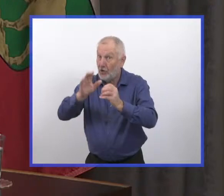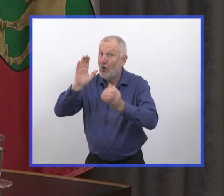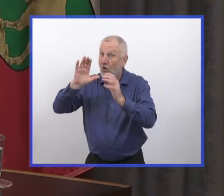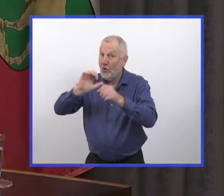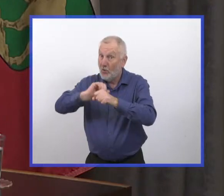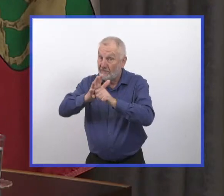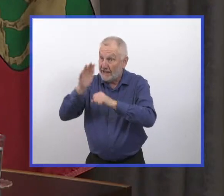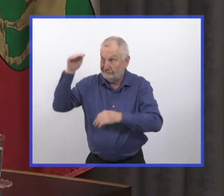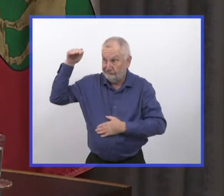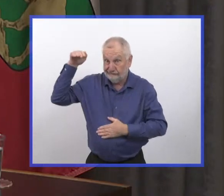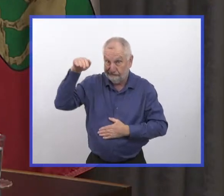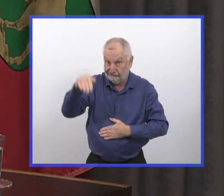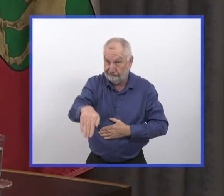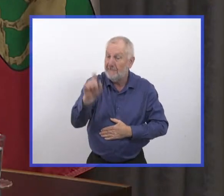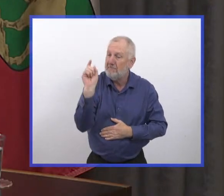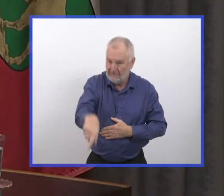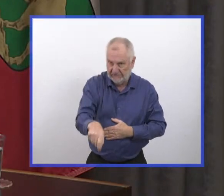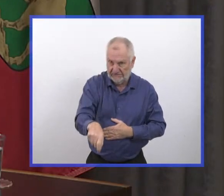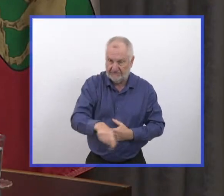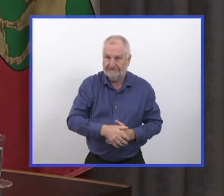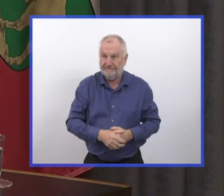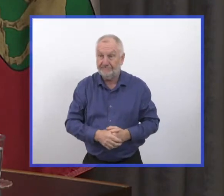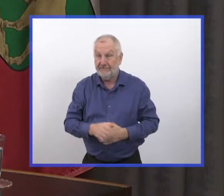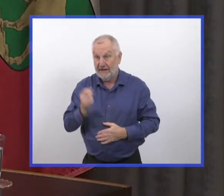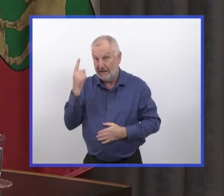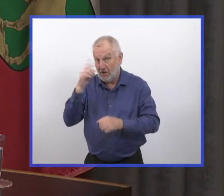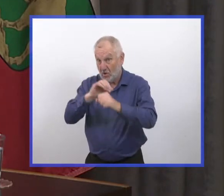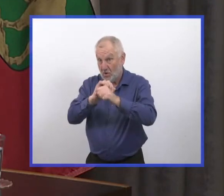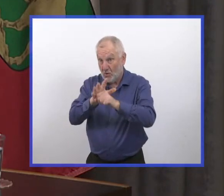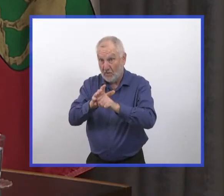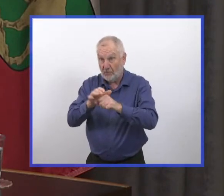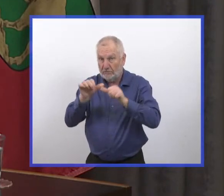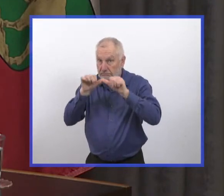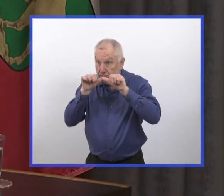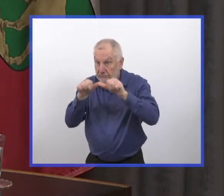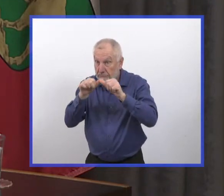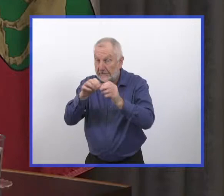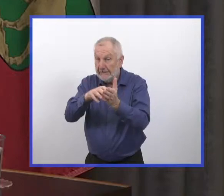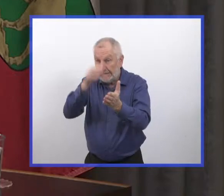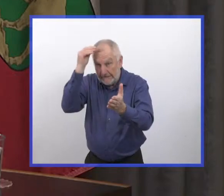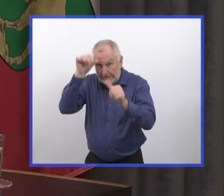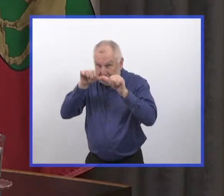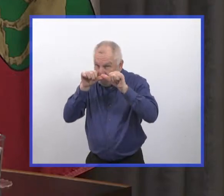Merci beaucoup. Hi, Dr. Atwal. I was wondering, since Covid-19 vaccines are for those over the age of 16,